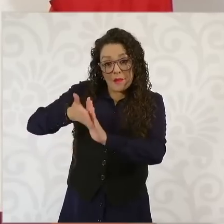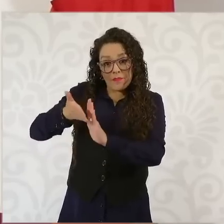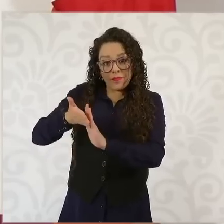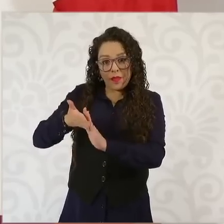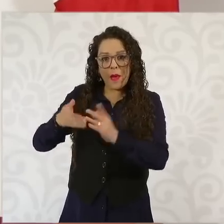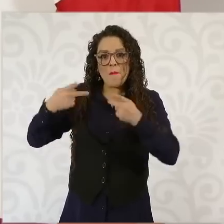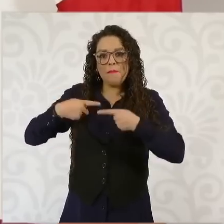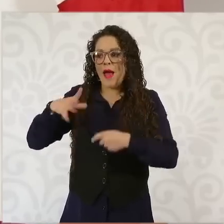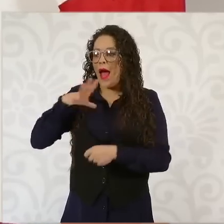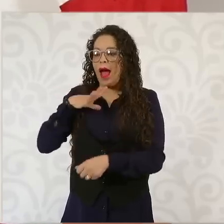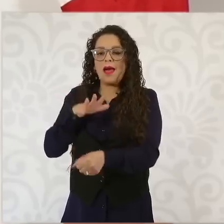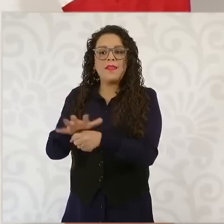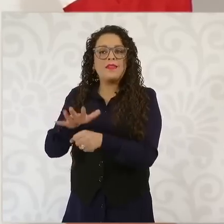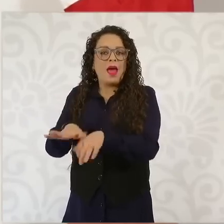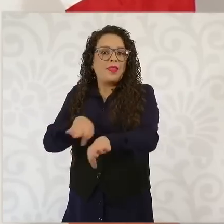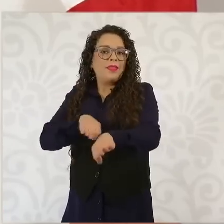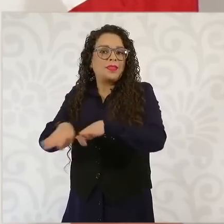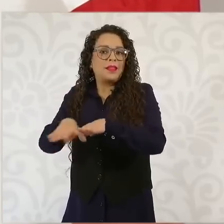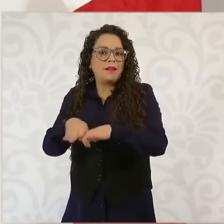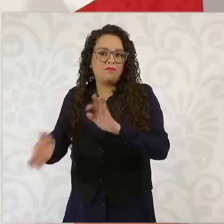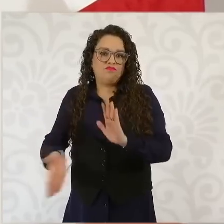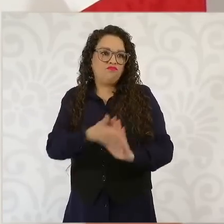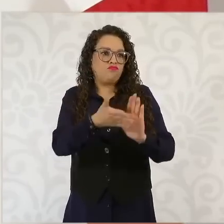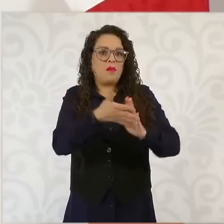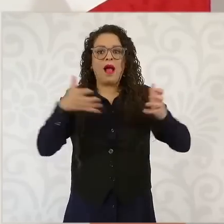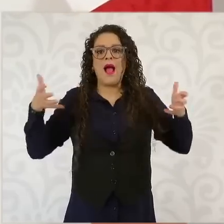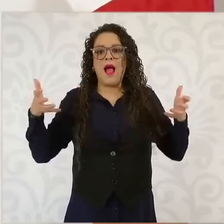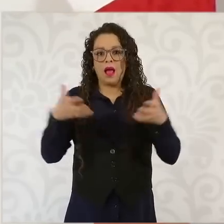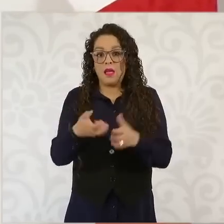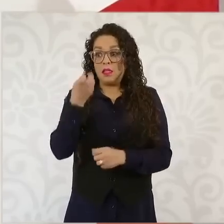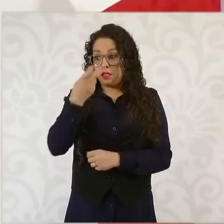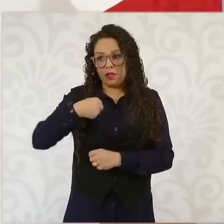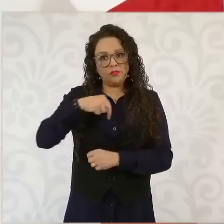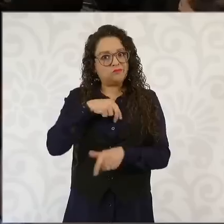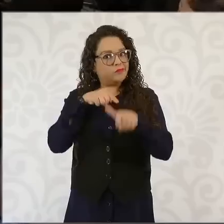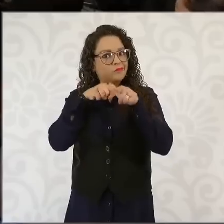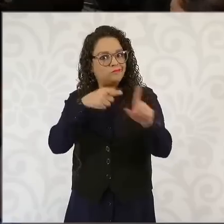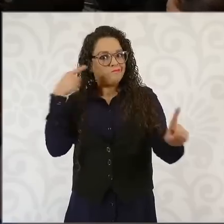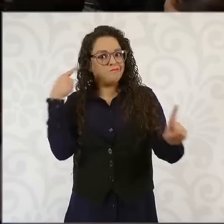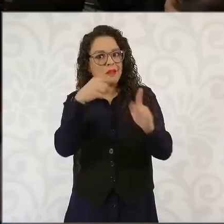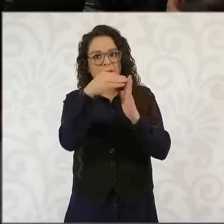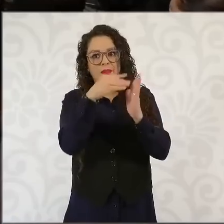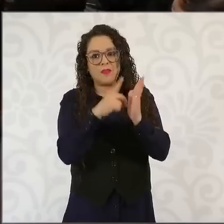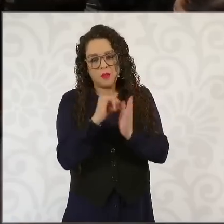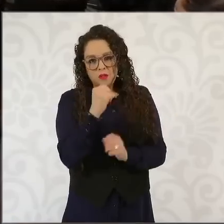es el modelo que nosotros estamos siguiendo cuando se imponen aranceles Pues el efecto de